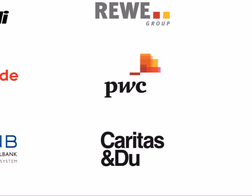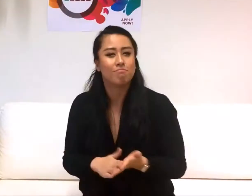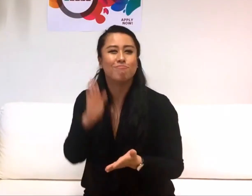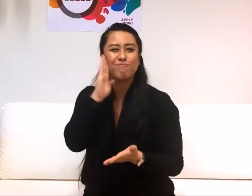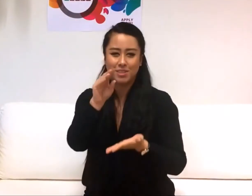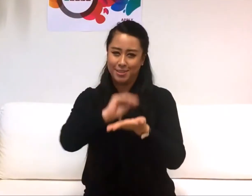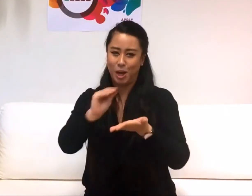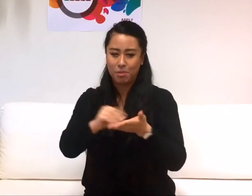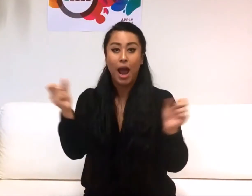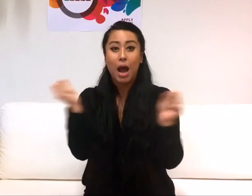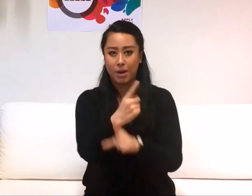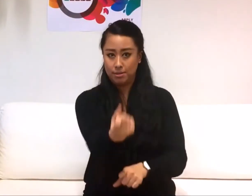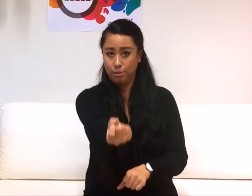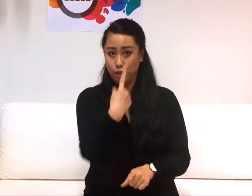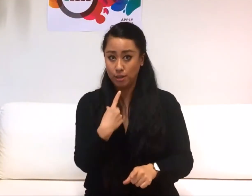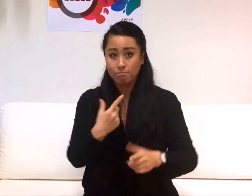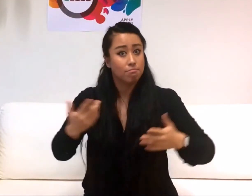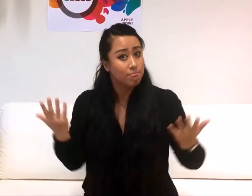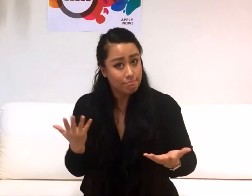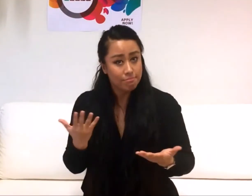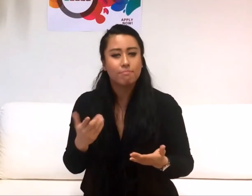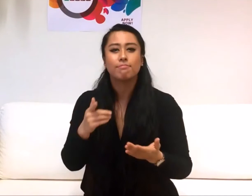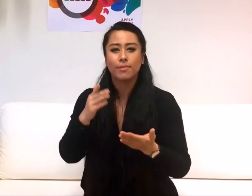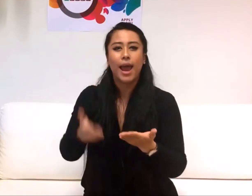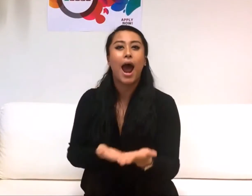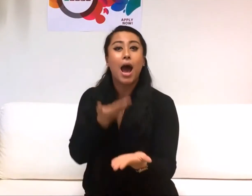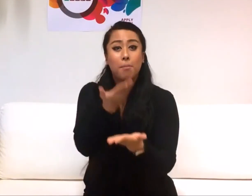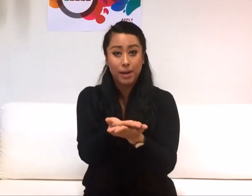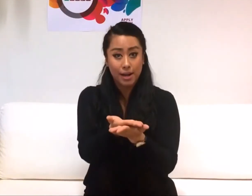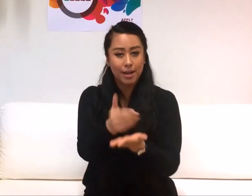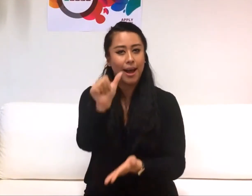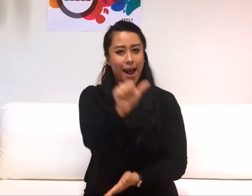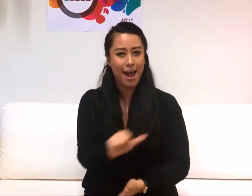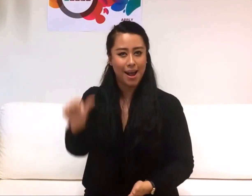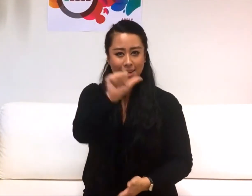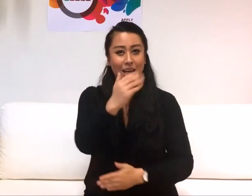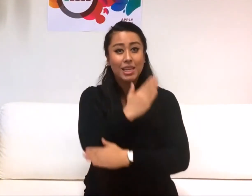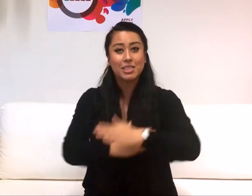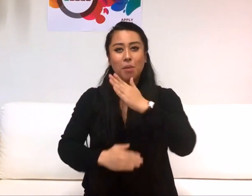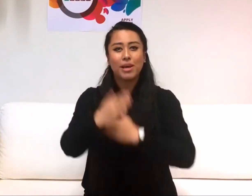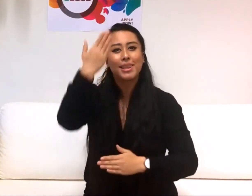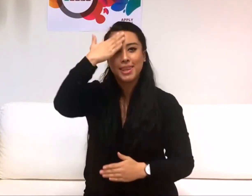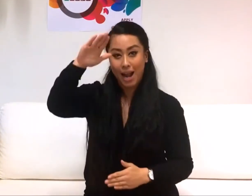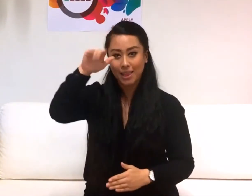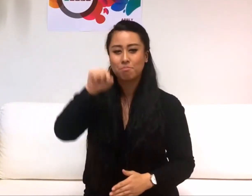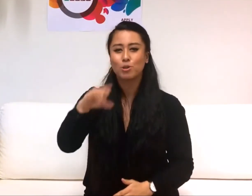Bitte schick uns deinen kreativen Lebenslauf und Video an apply@disability-talent.com